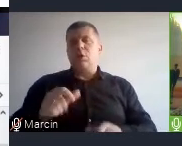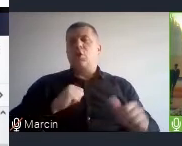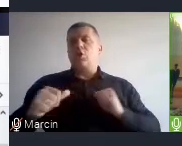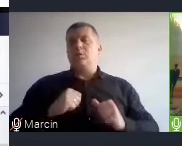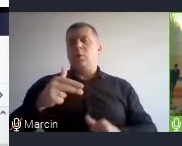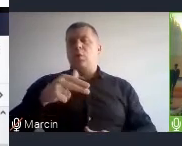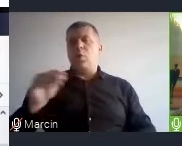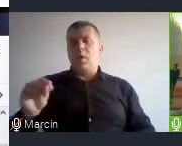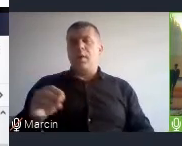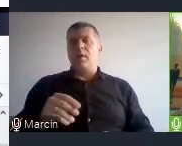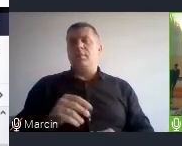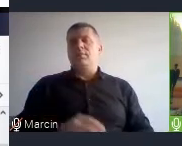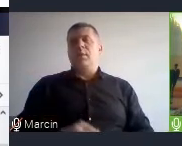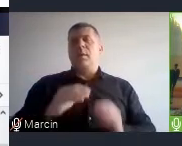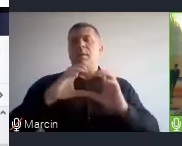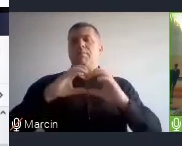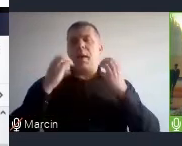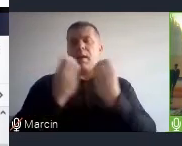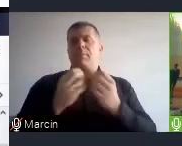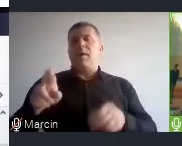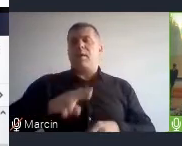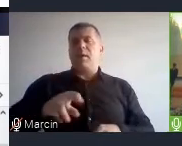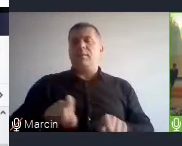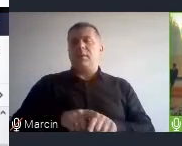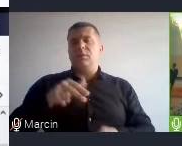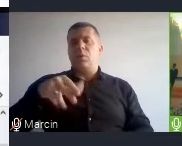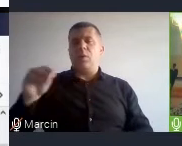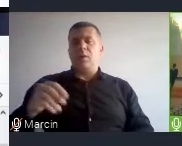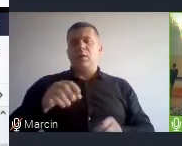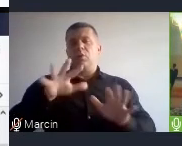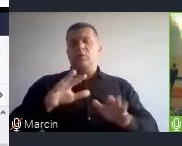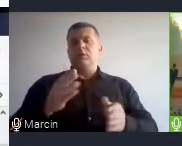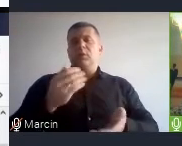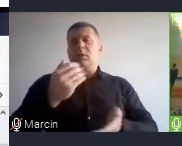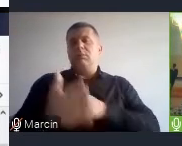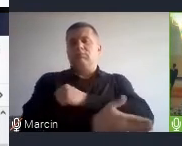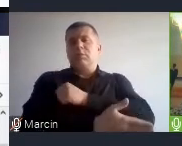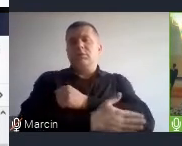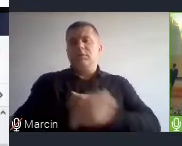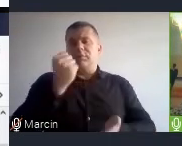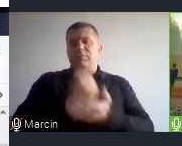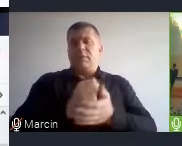dyrektyw Parlamentu Europejskiego i Rady, mamy tu cała serię podstaw prawnych dotyczących tych zamówień